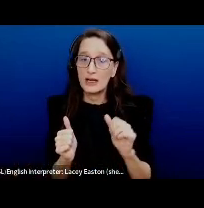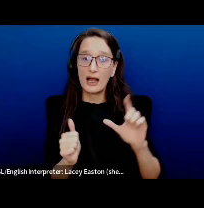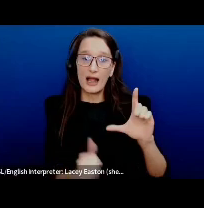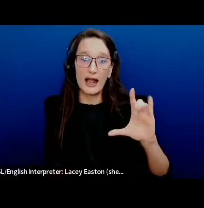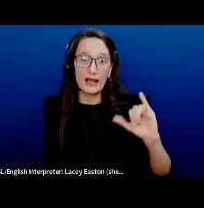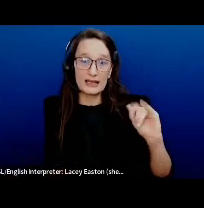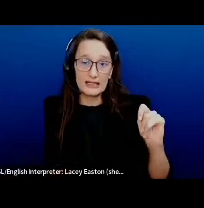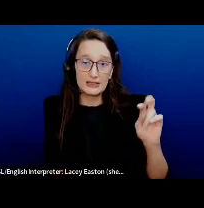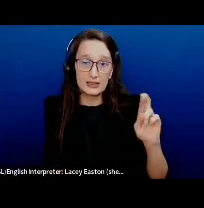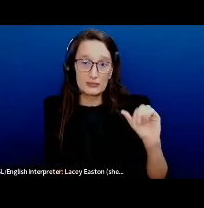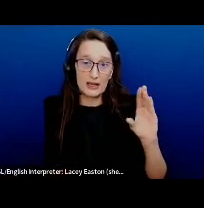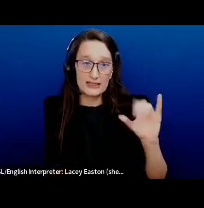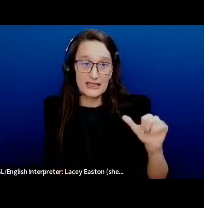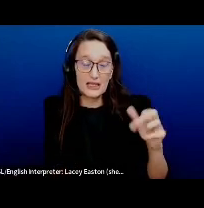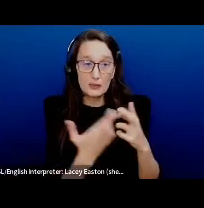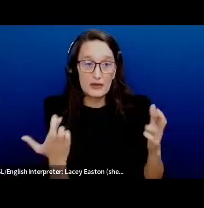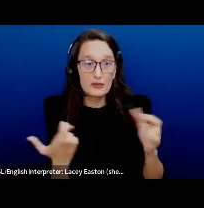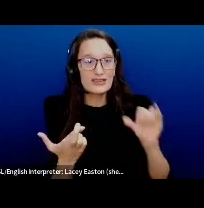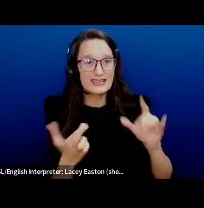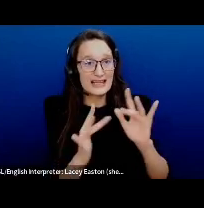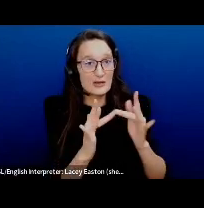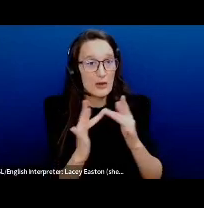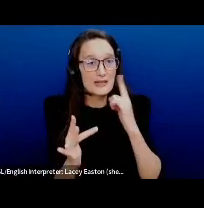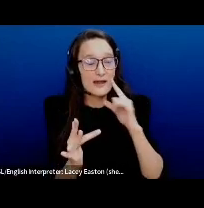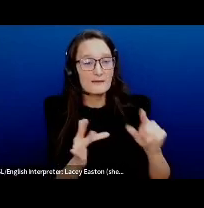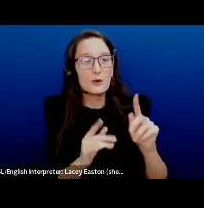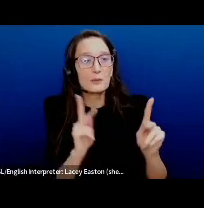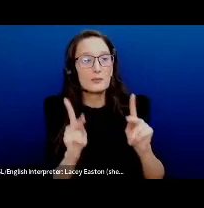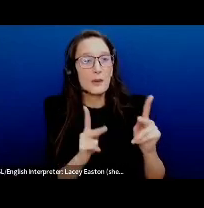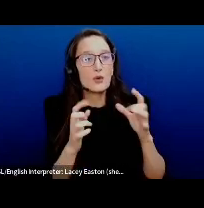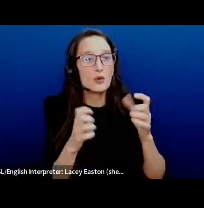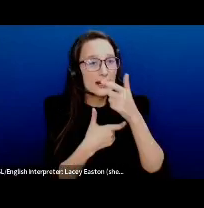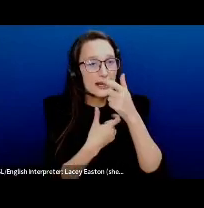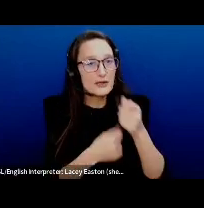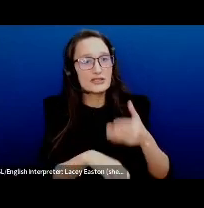personas interesadas en comenzar o mejorar la instrucción en lectoescritura para niños con